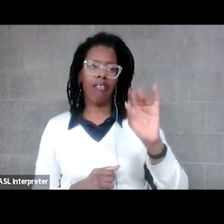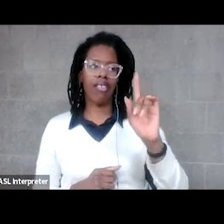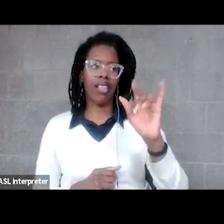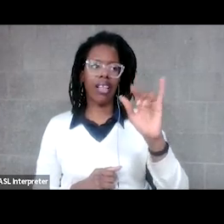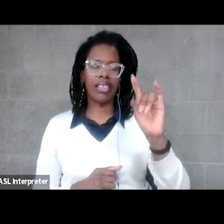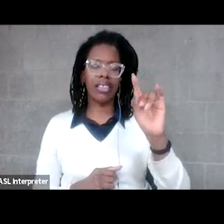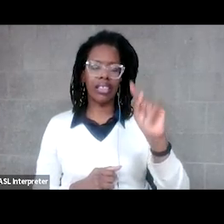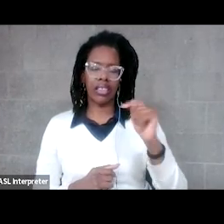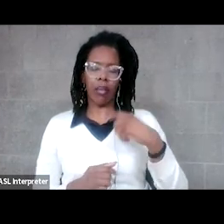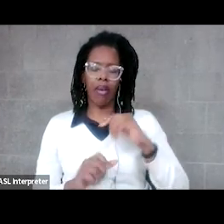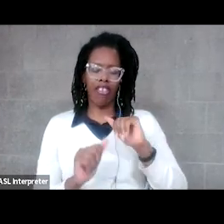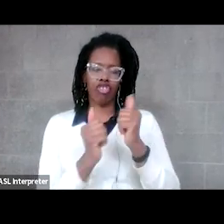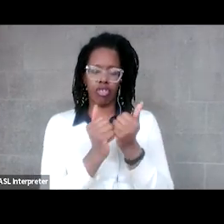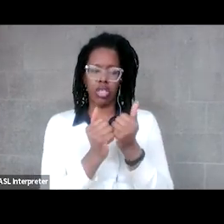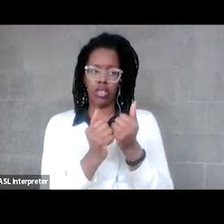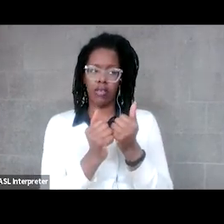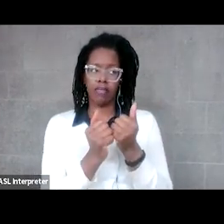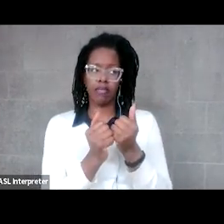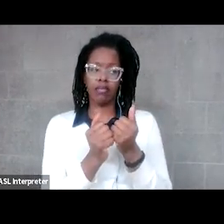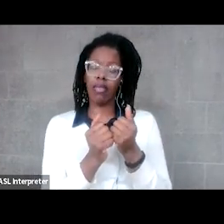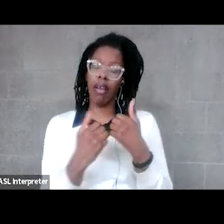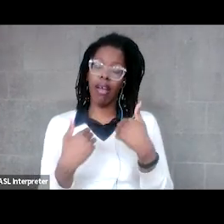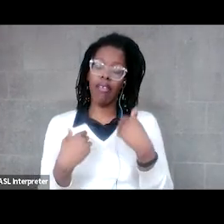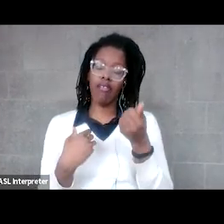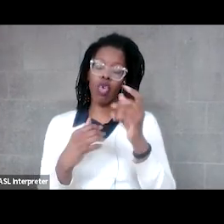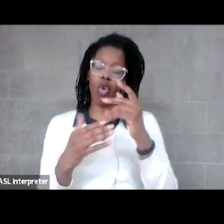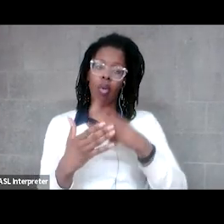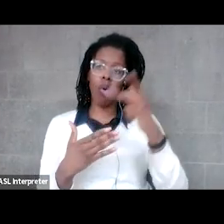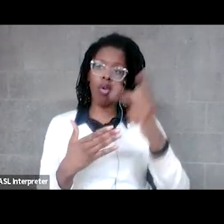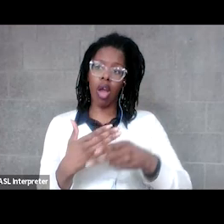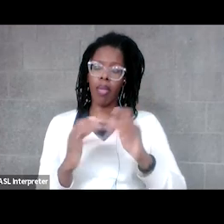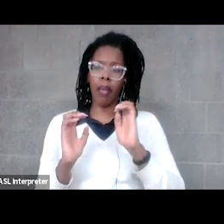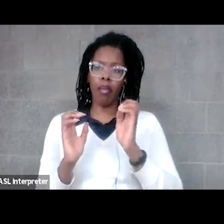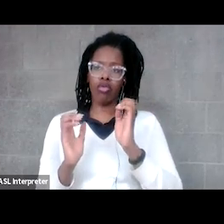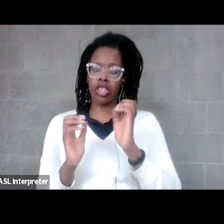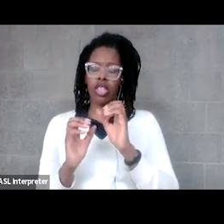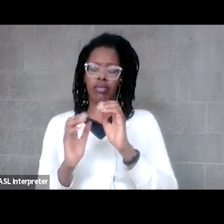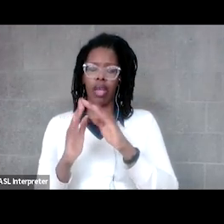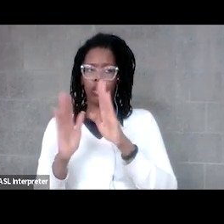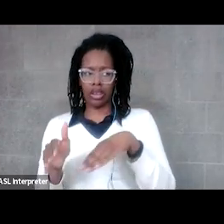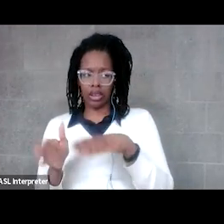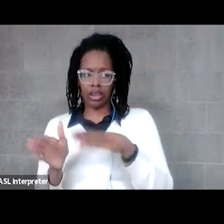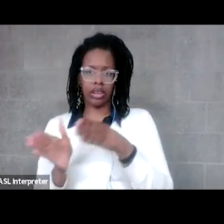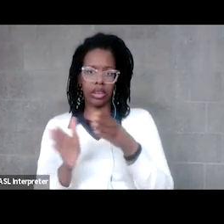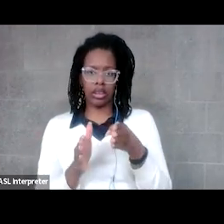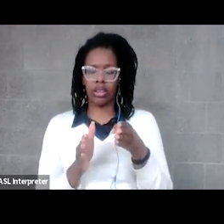principalmente el refugio de emergencia, PSA, vivienda permanente con apoyo y PATH,